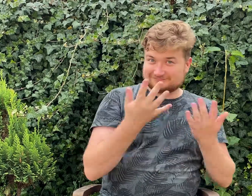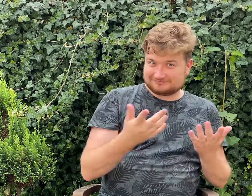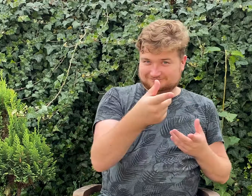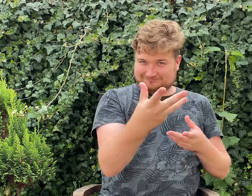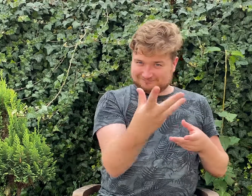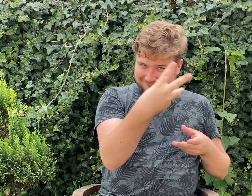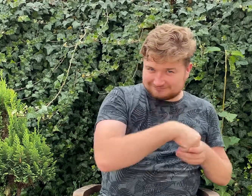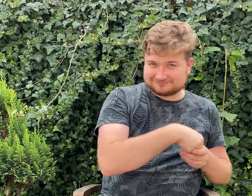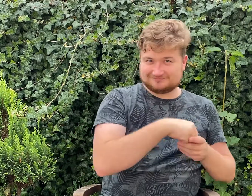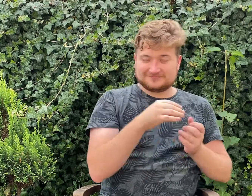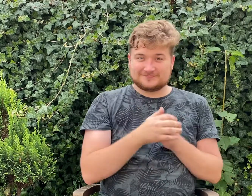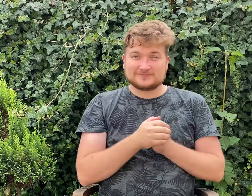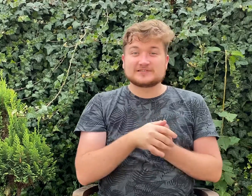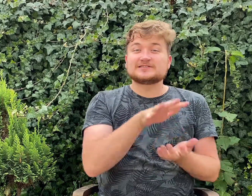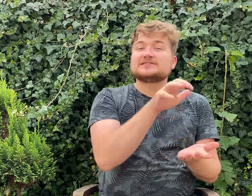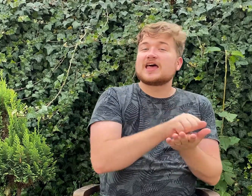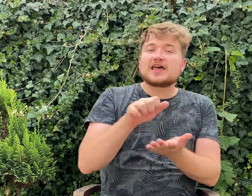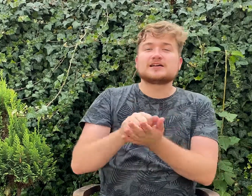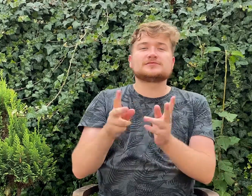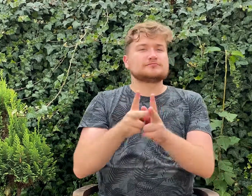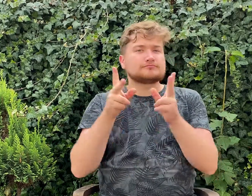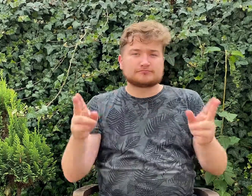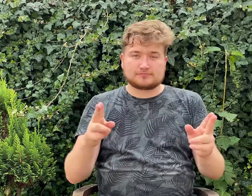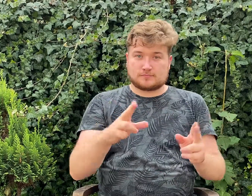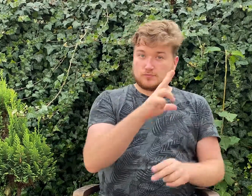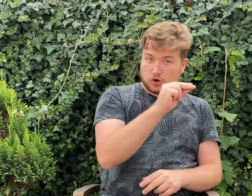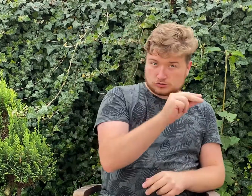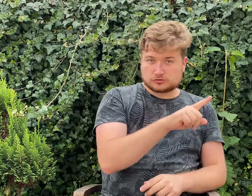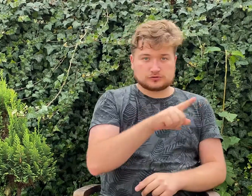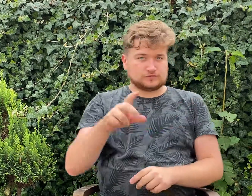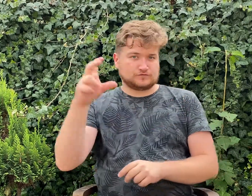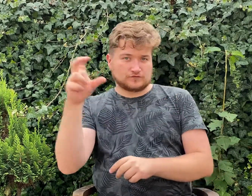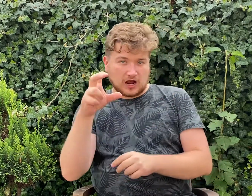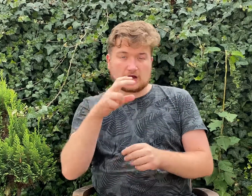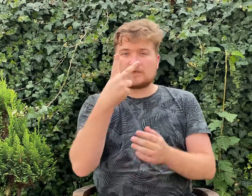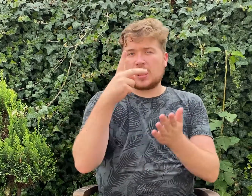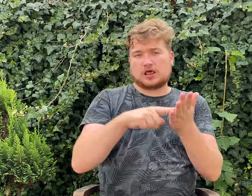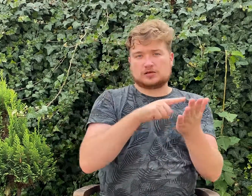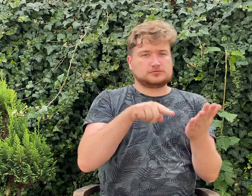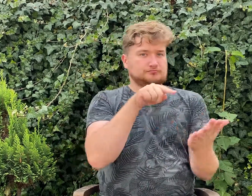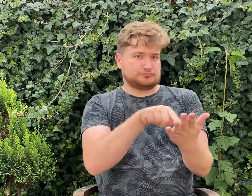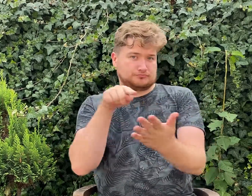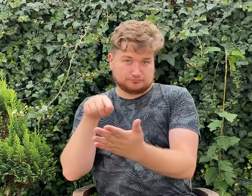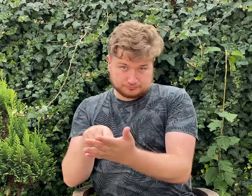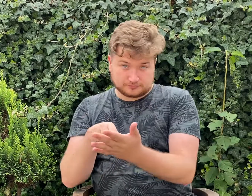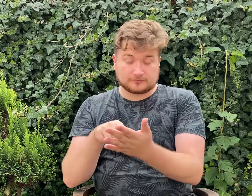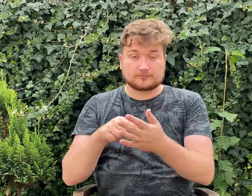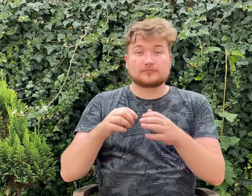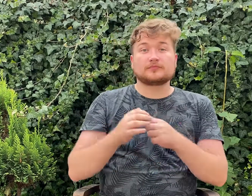Zapraszamy Was do udziału. Zajęcia będą dwa razy w tygodniu (od poniedziałku do czwartku)